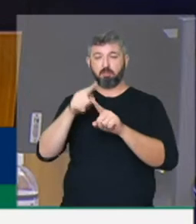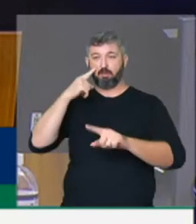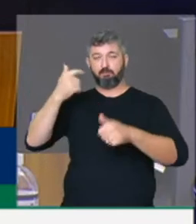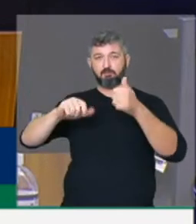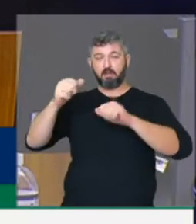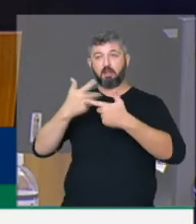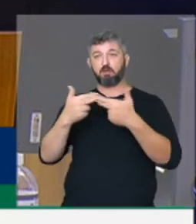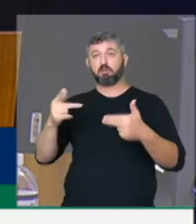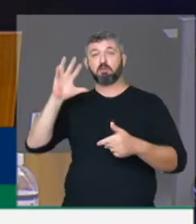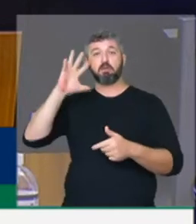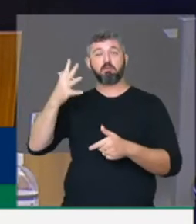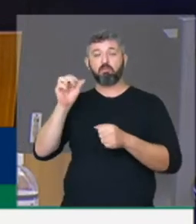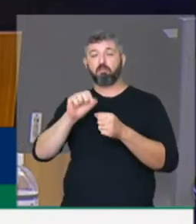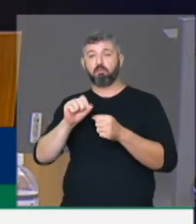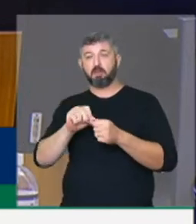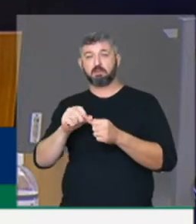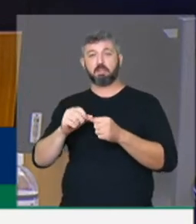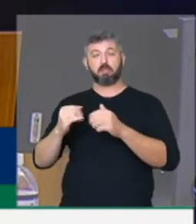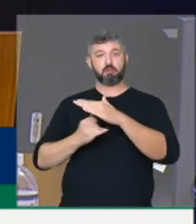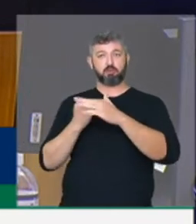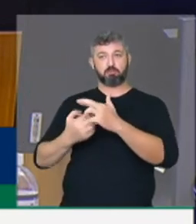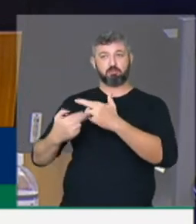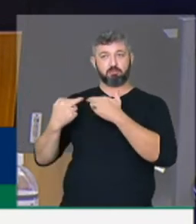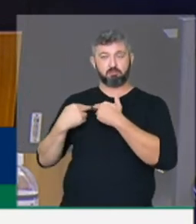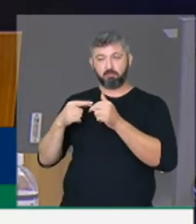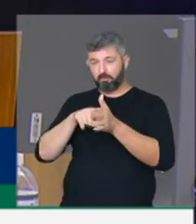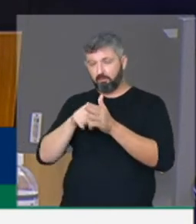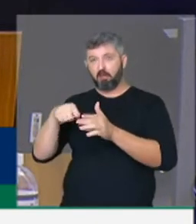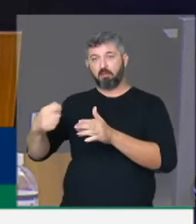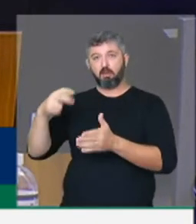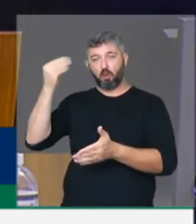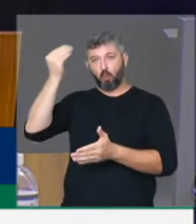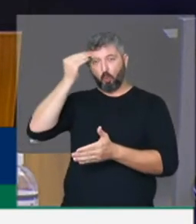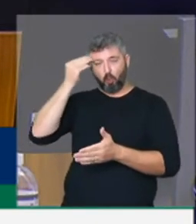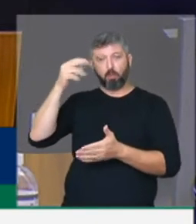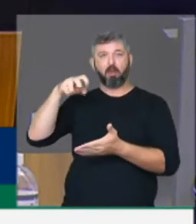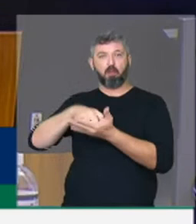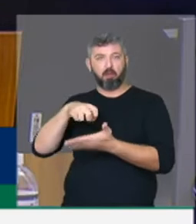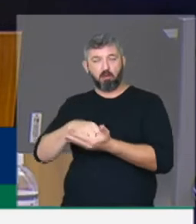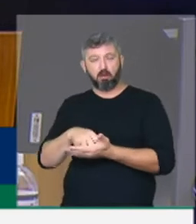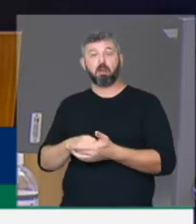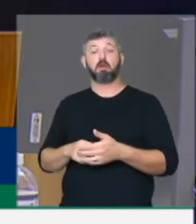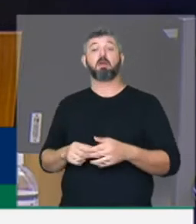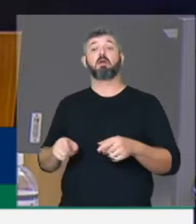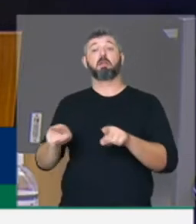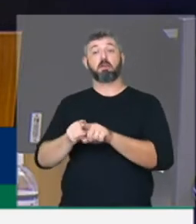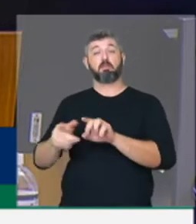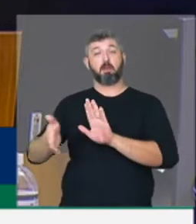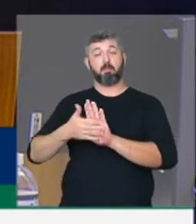TOMADAS PELOS ÓRGÃOS COMPETENTES, APURAR A RESPONSABILIDADE PELO VAZAMENTO E PROPOR AÇÕES QUE